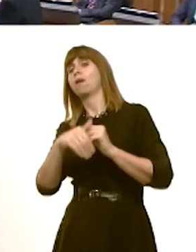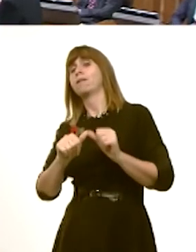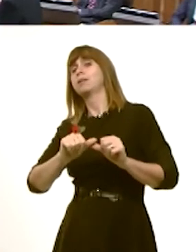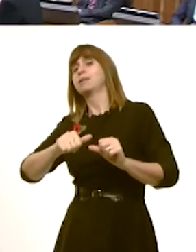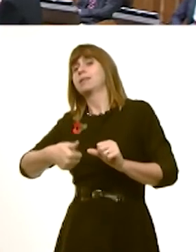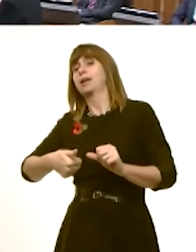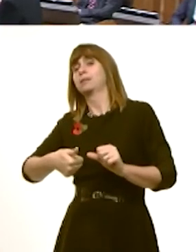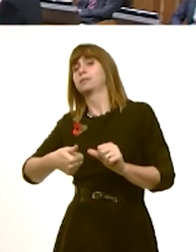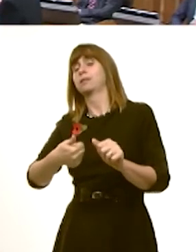i raddau yn gynharach.